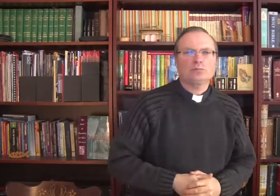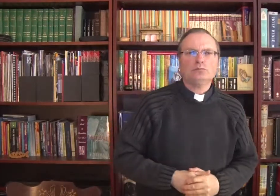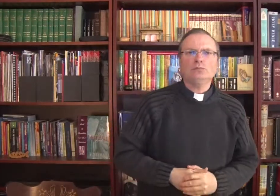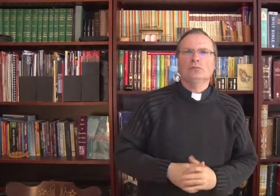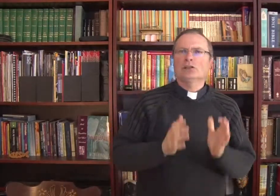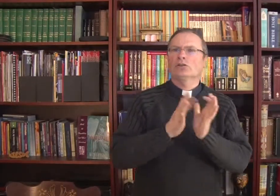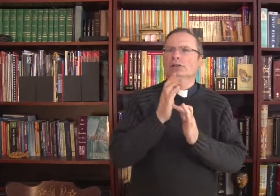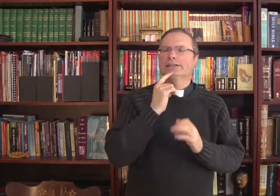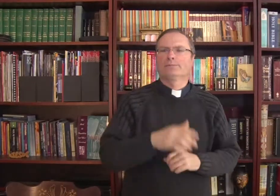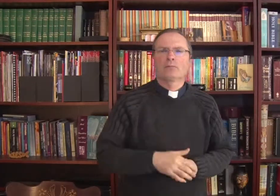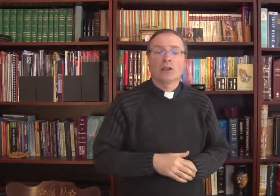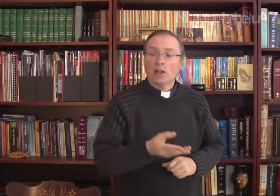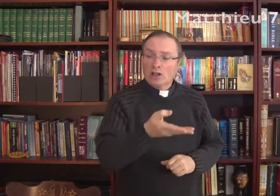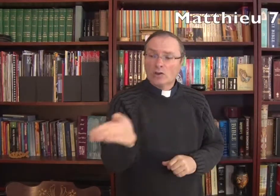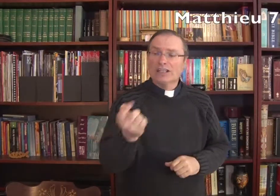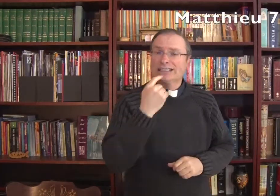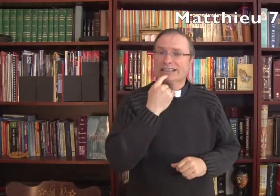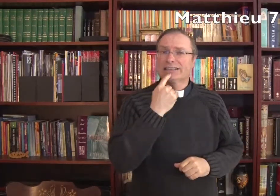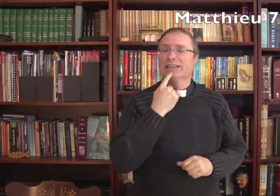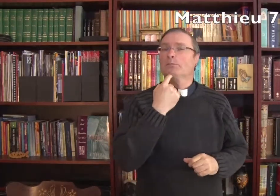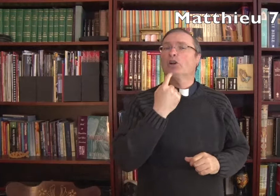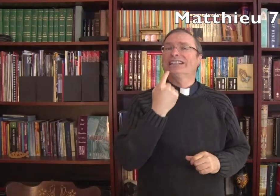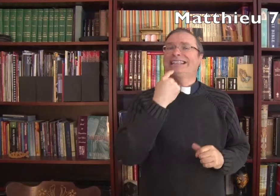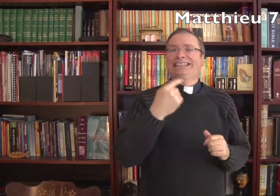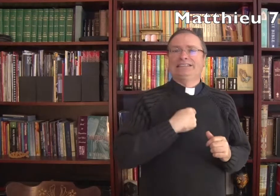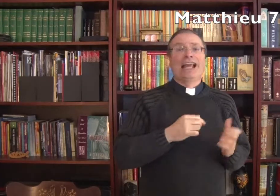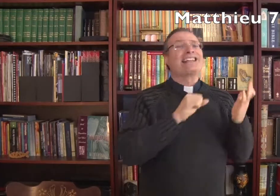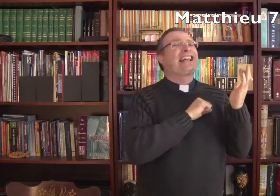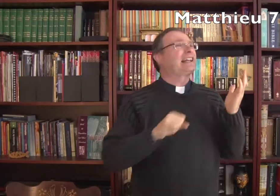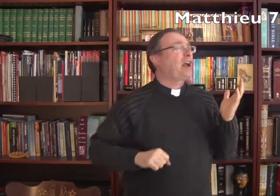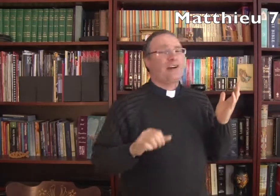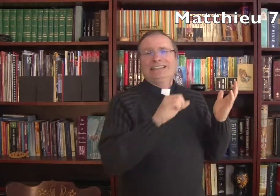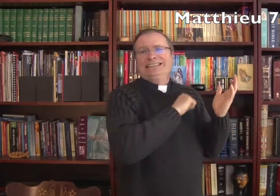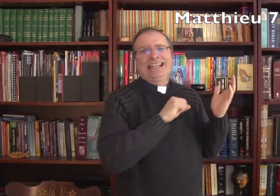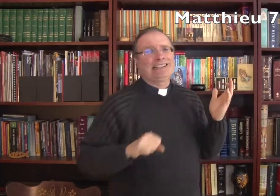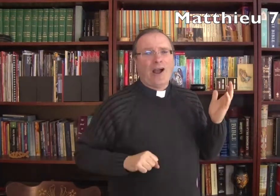Jésus disait: Ceux qui me disent: ‘Seigneur, Seigneur!’